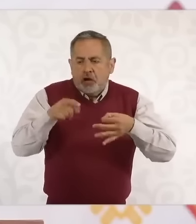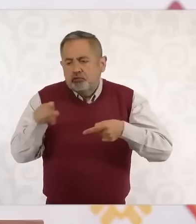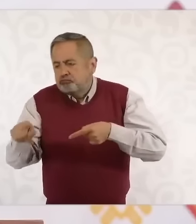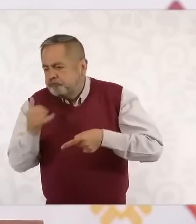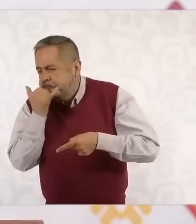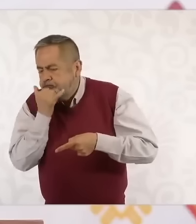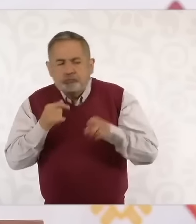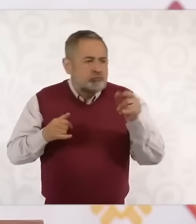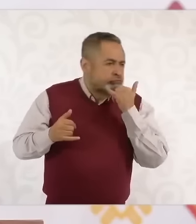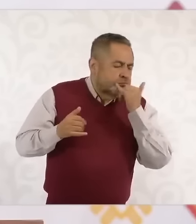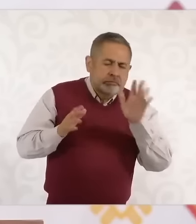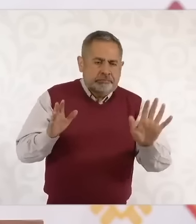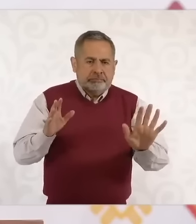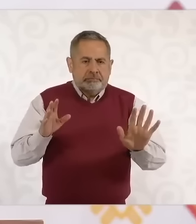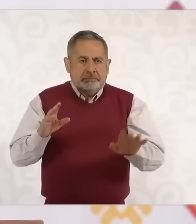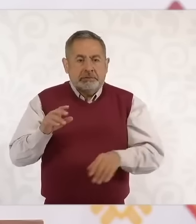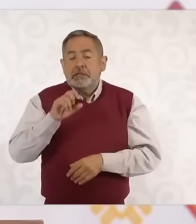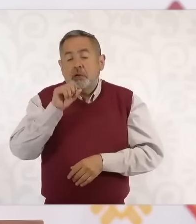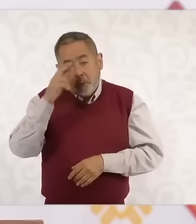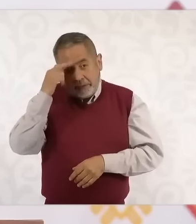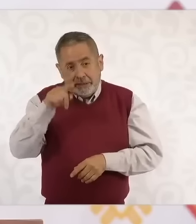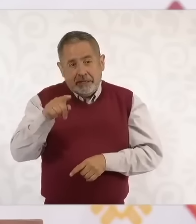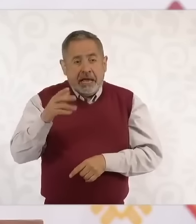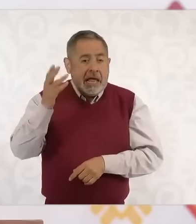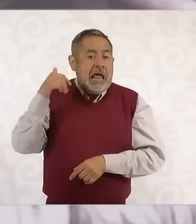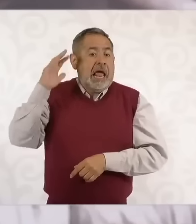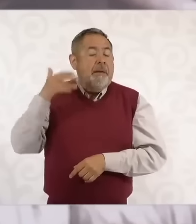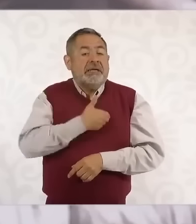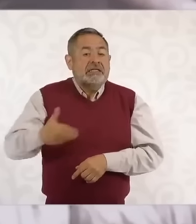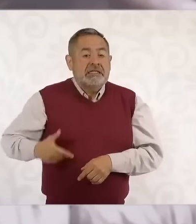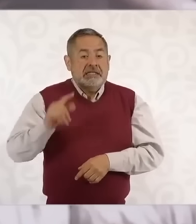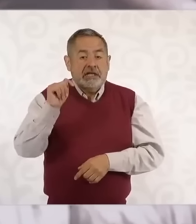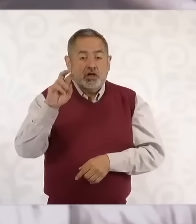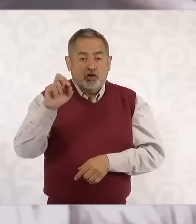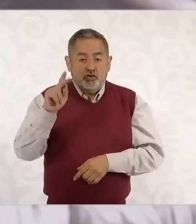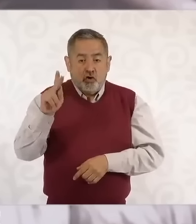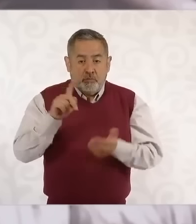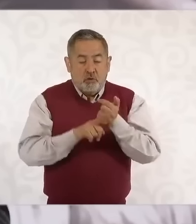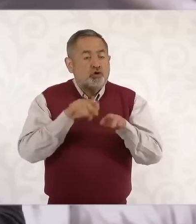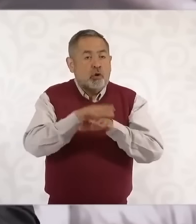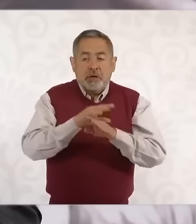hizo o hiciera entonces la primera administración del presidente Trump sobre el mecanismo laboral,